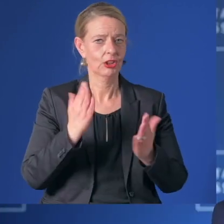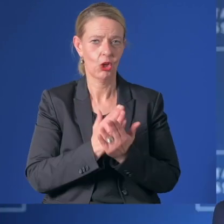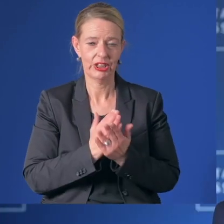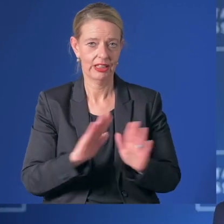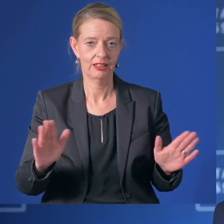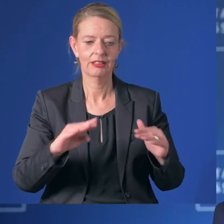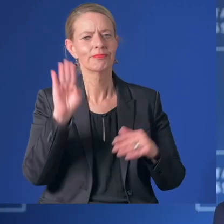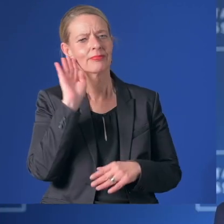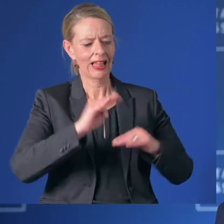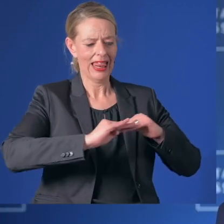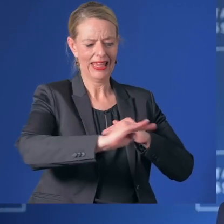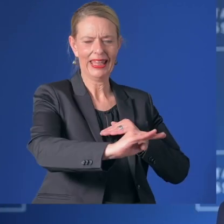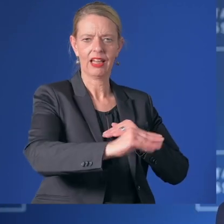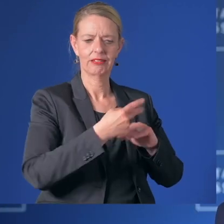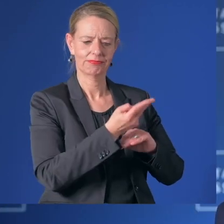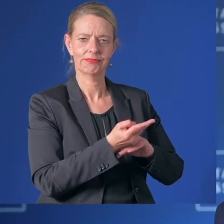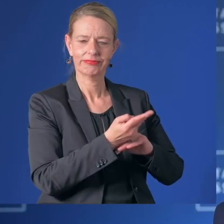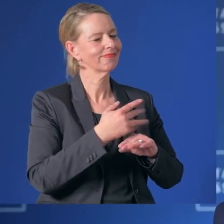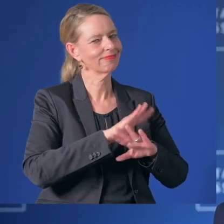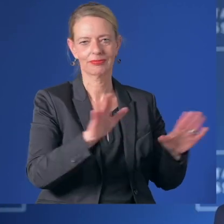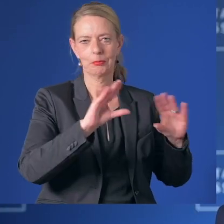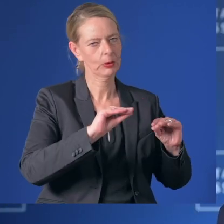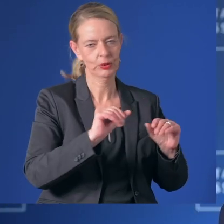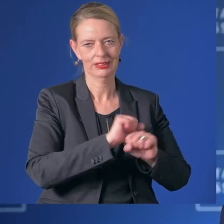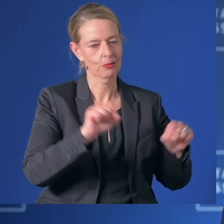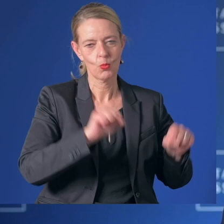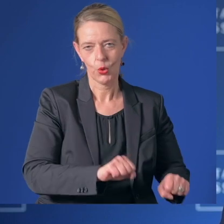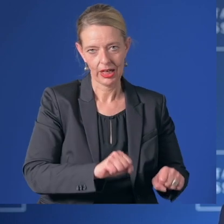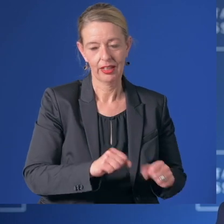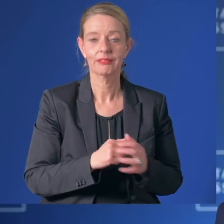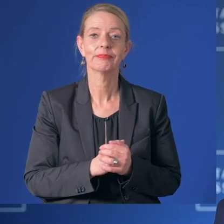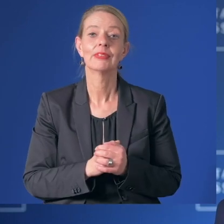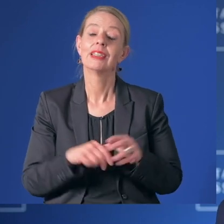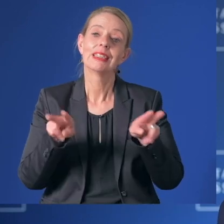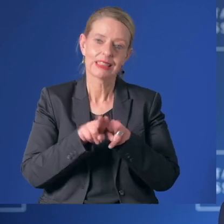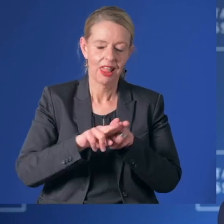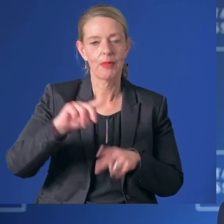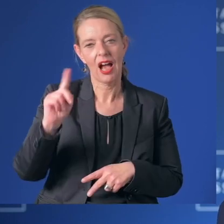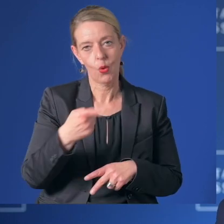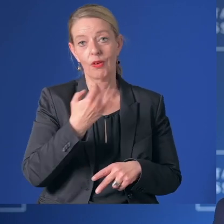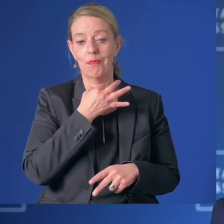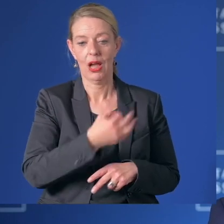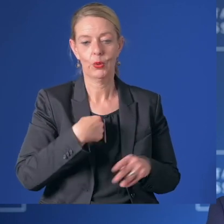Liegewiesen zum Beispiel können noch nicht genutzt werden. Und auch hier ist die Vorlage eines negativen